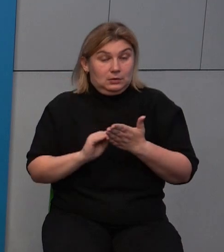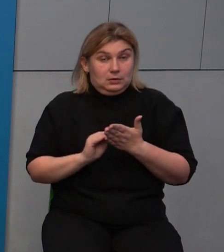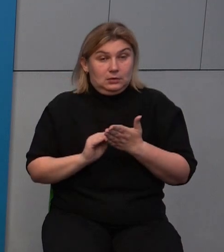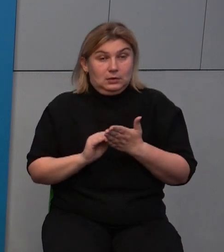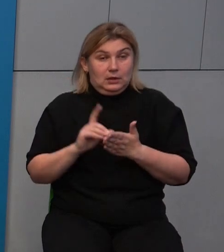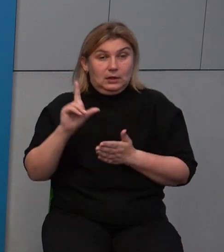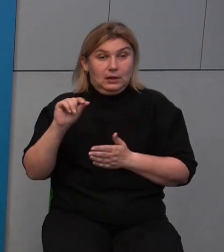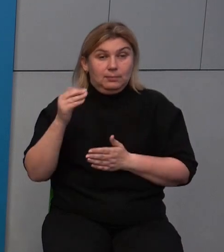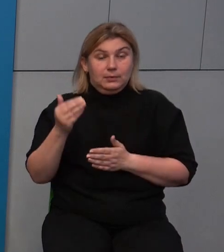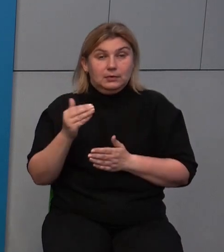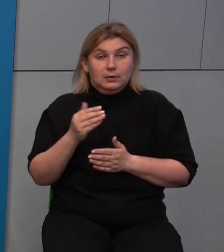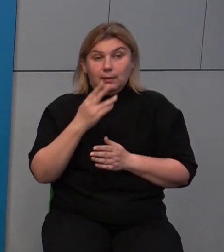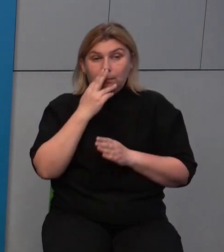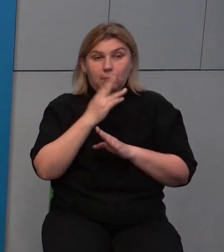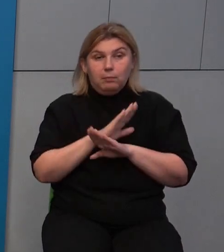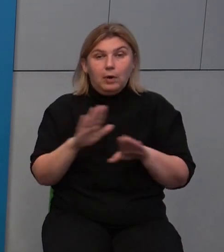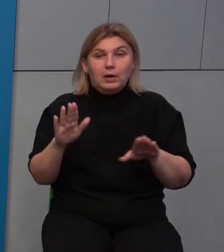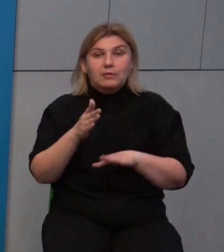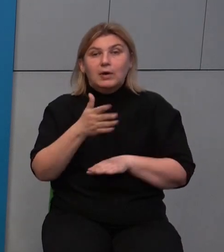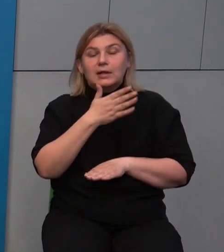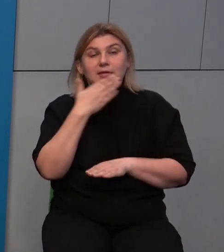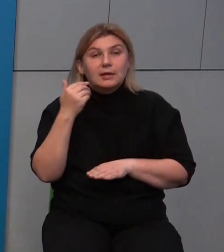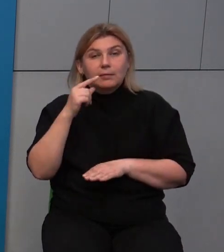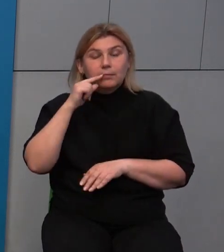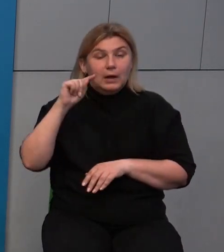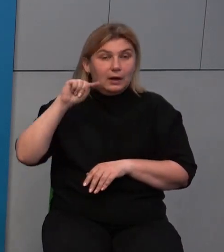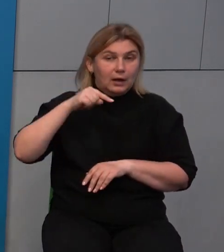on pokazuje, że tam nie ma tej pogłębionej